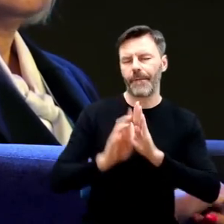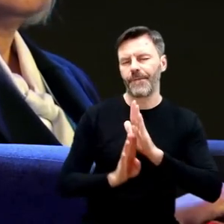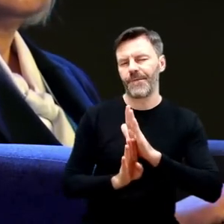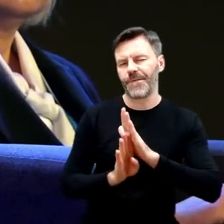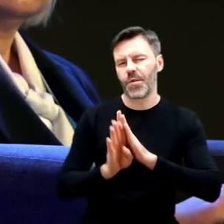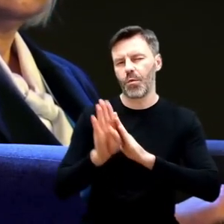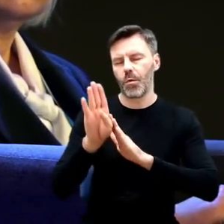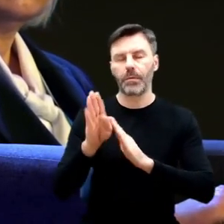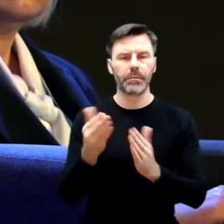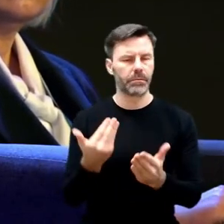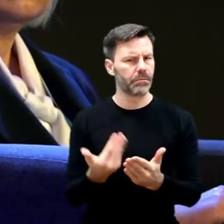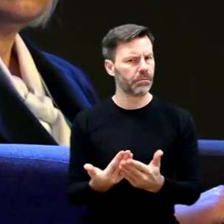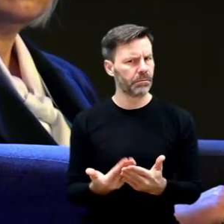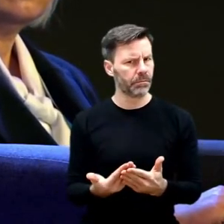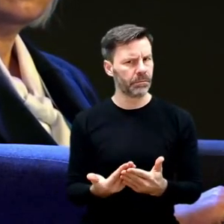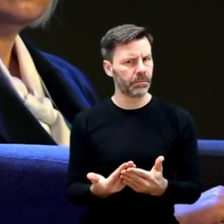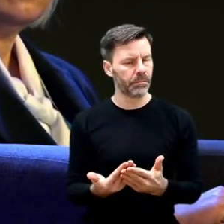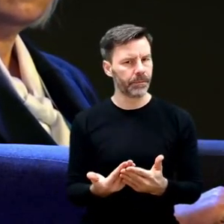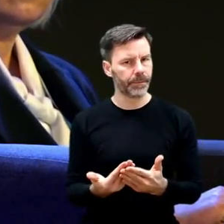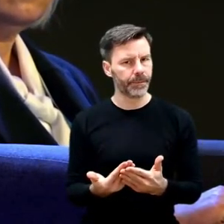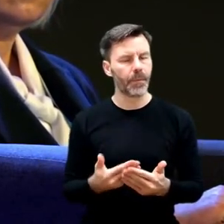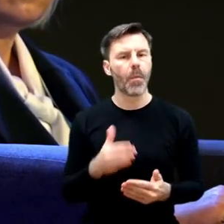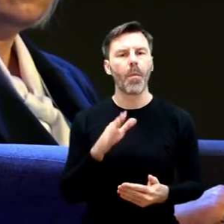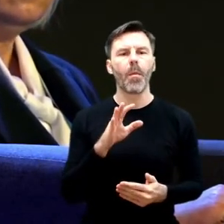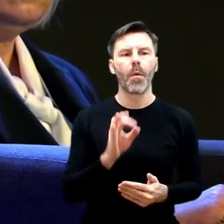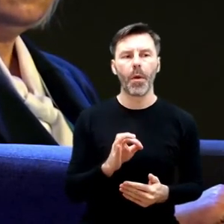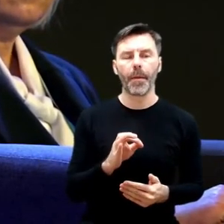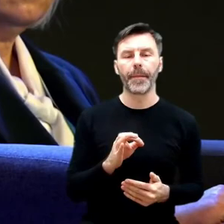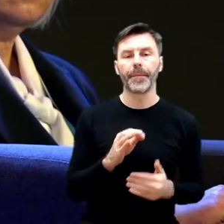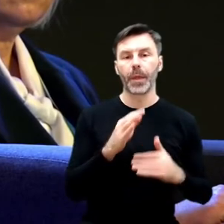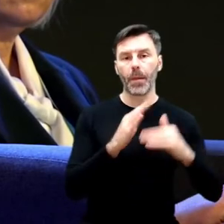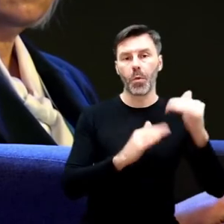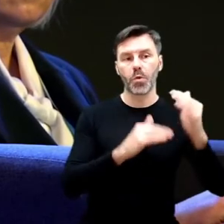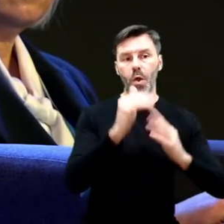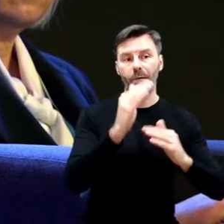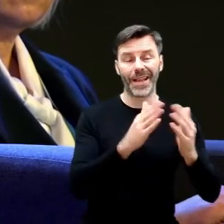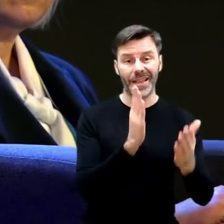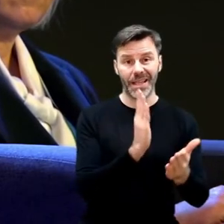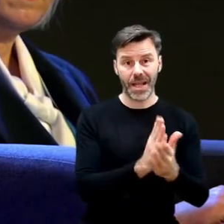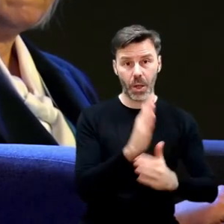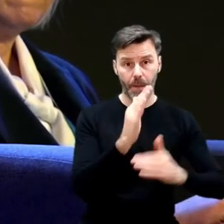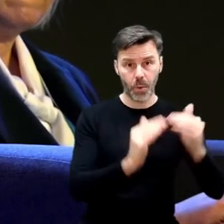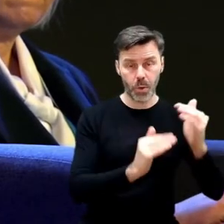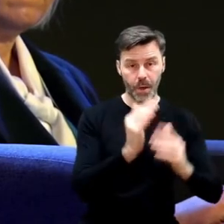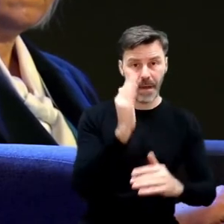Otóż samo budowanie to jest za mało. Co z tego, że zbudujemy mieszkania?